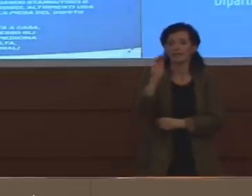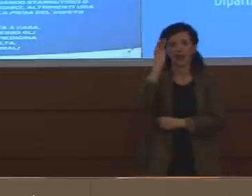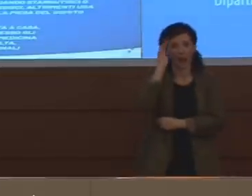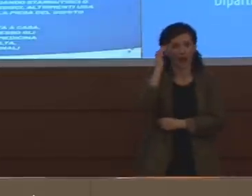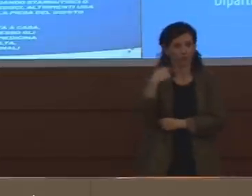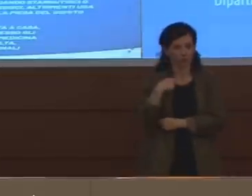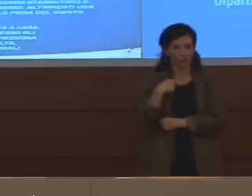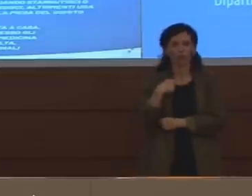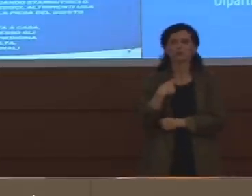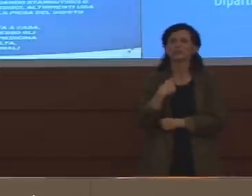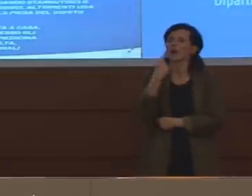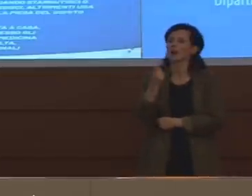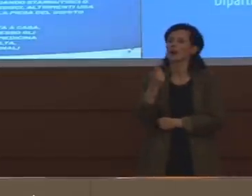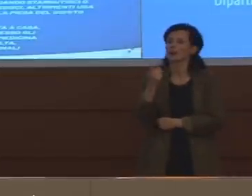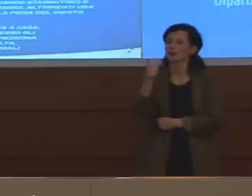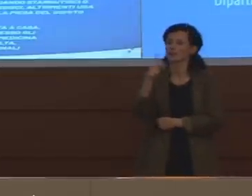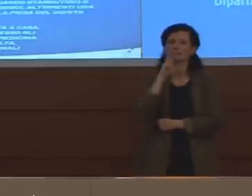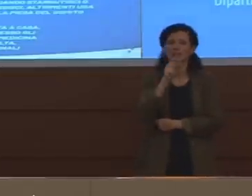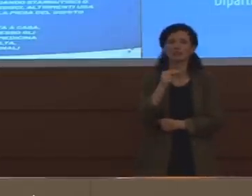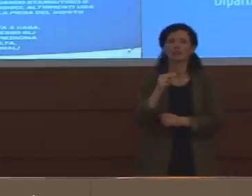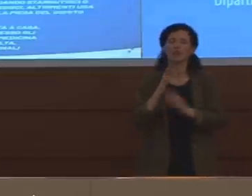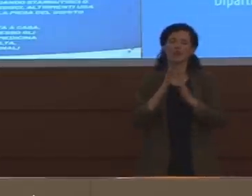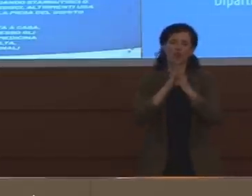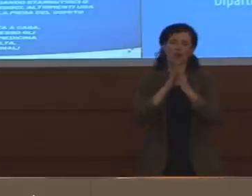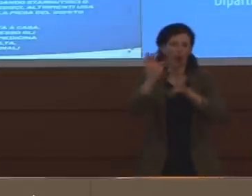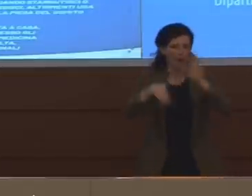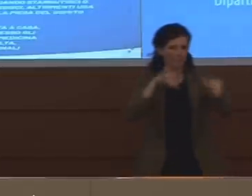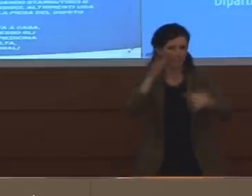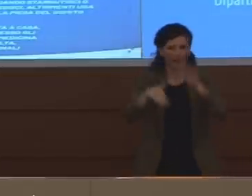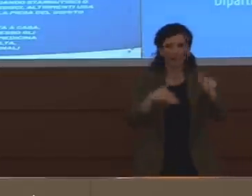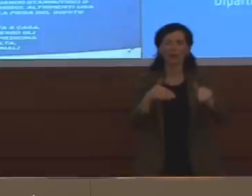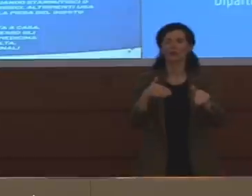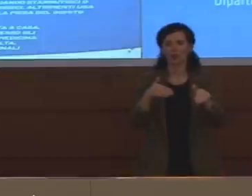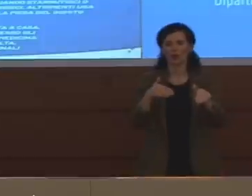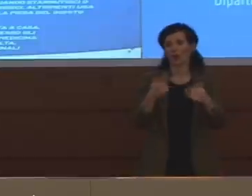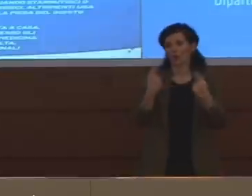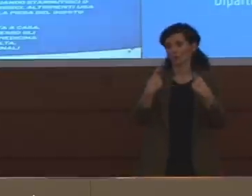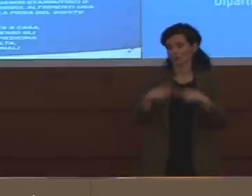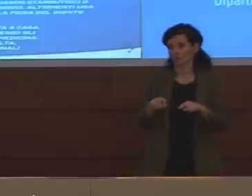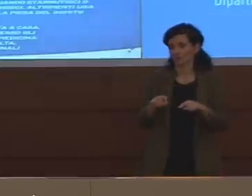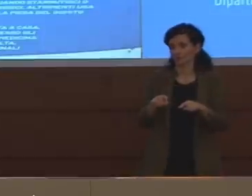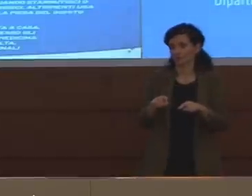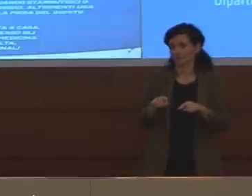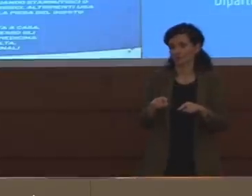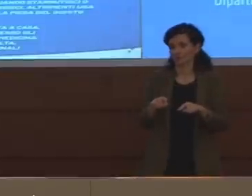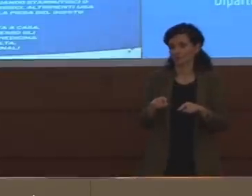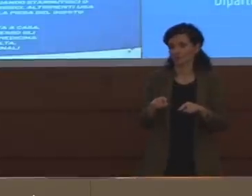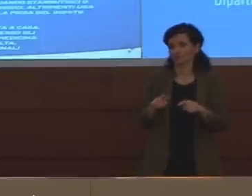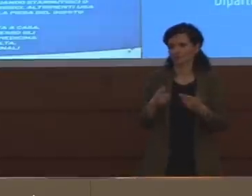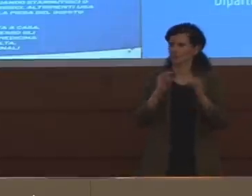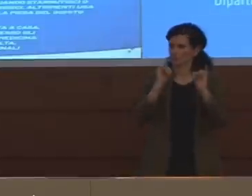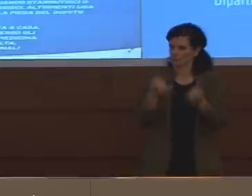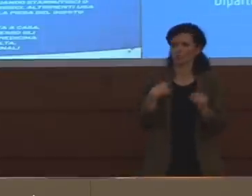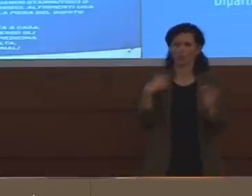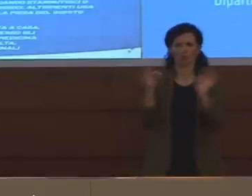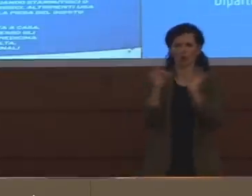di appello. E tranquillamente lo sposo e lo adotto, ringraziandola per